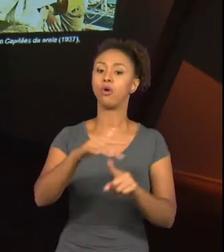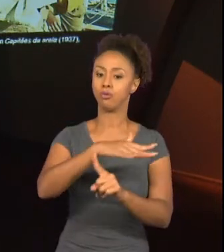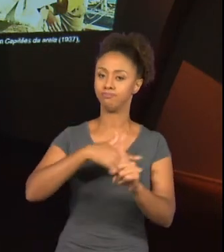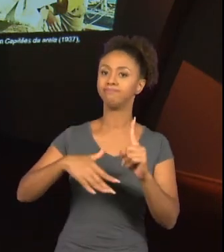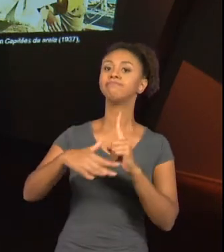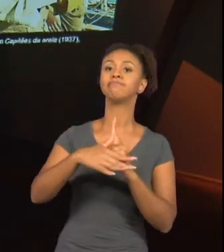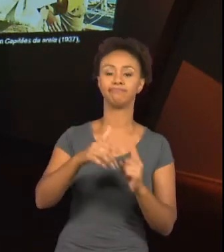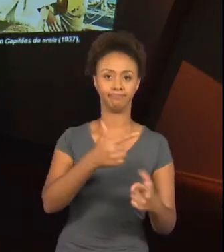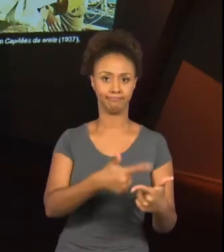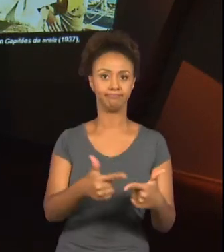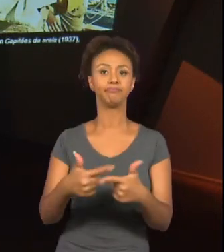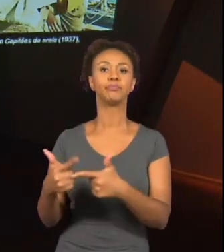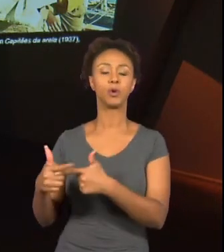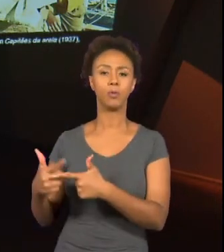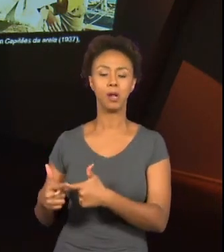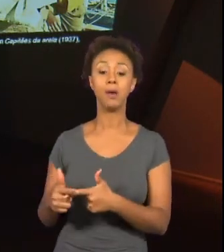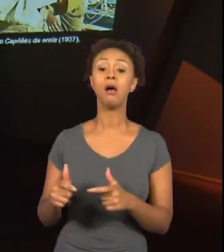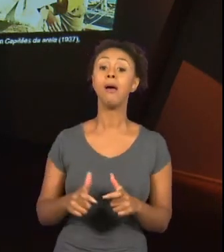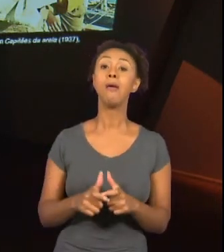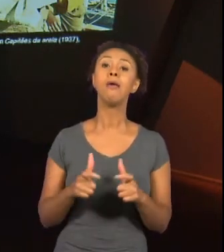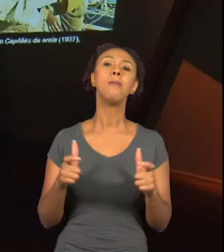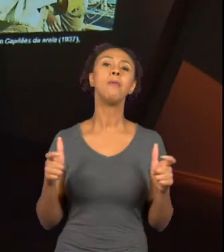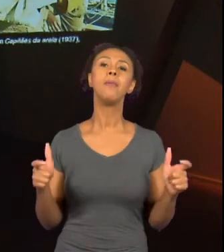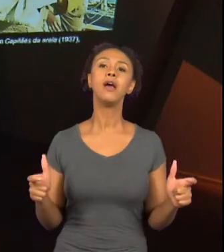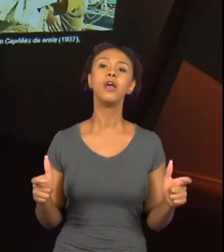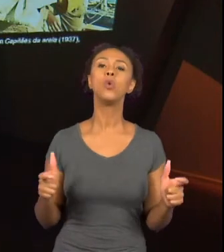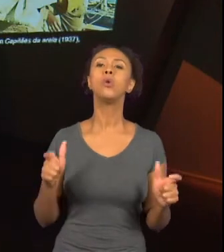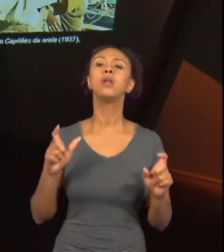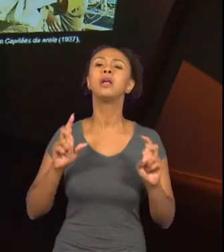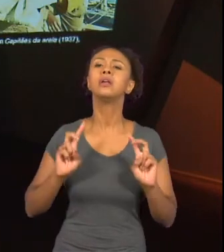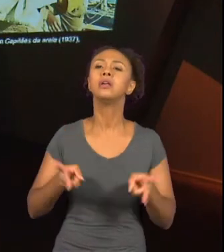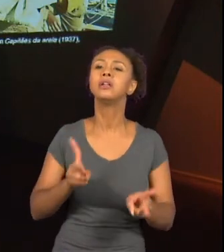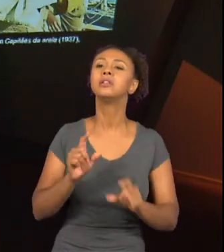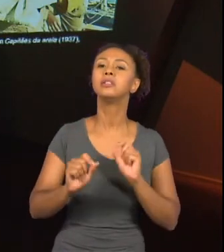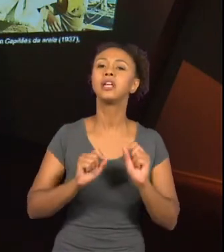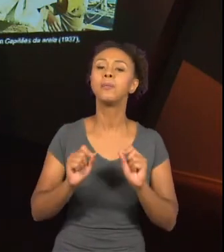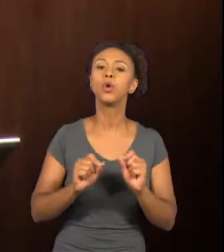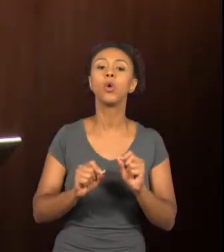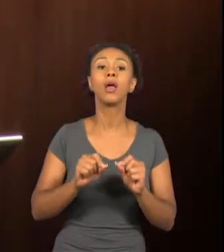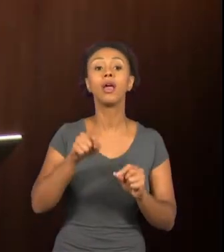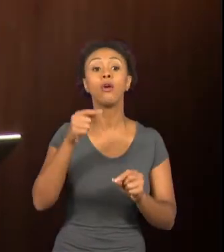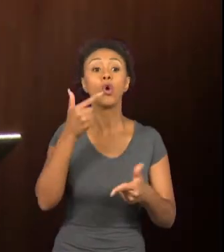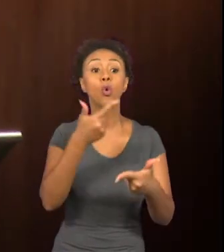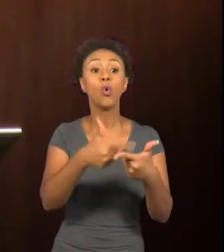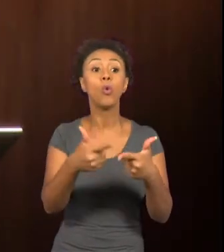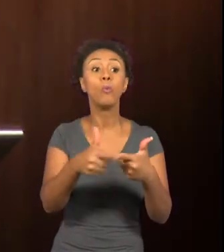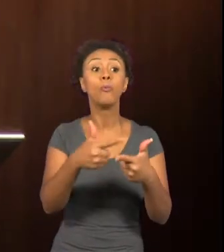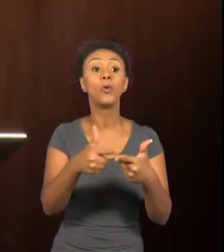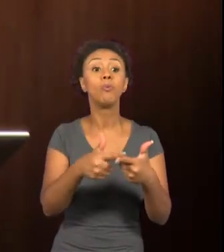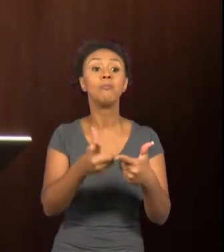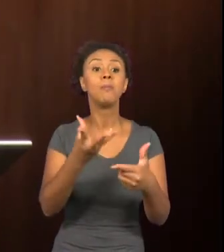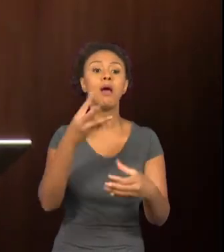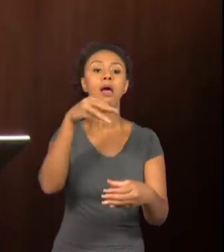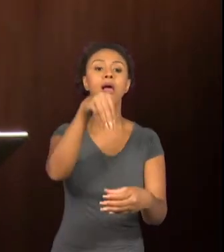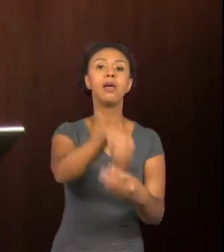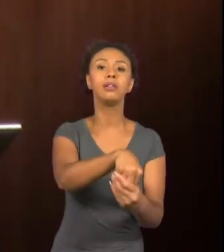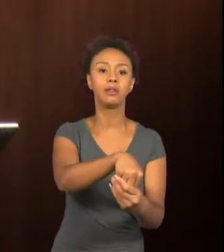QUASE SEMPRE PROCURANDO ESSA VISÃO DE DENTRO DO PROBLEMA, NÃO SE LIMITANDO A UMA VISÃO EXTERNA